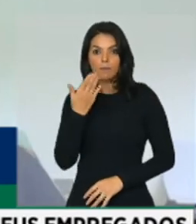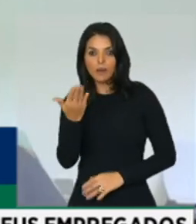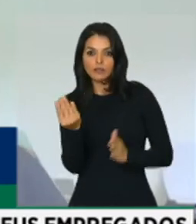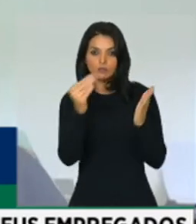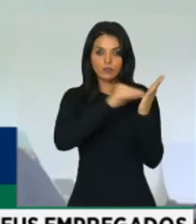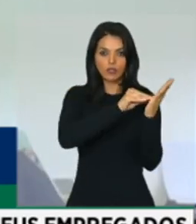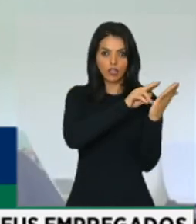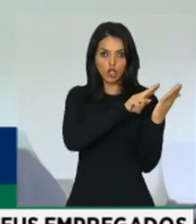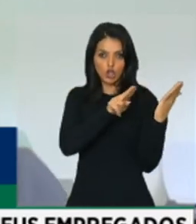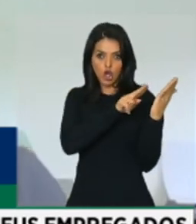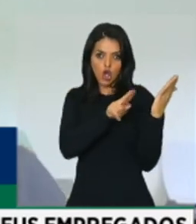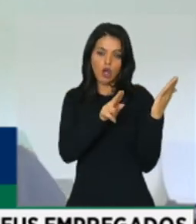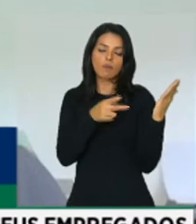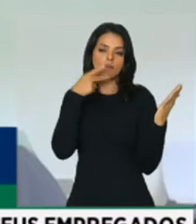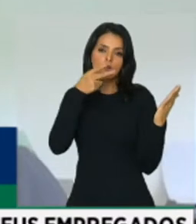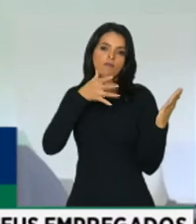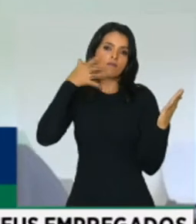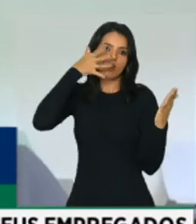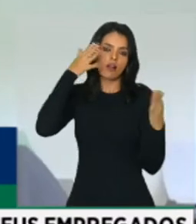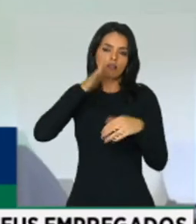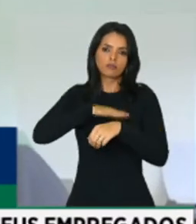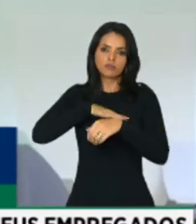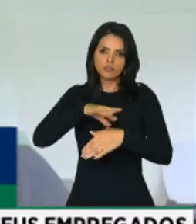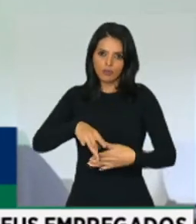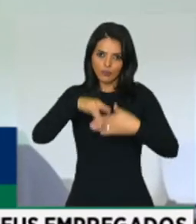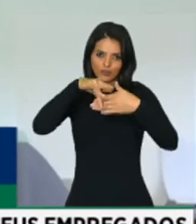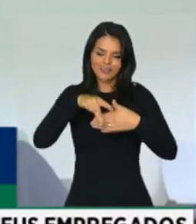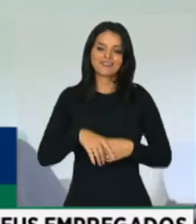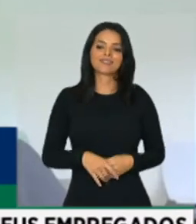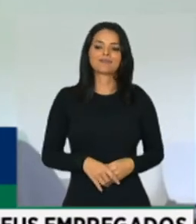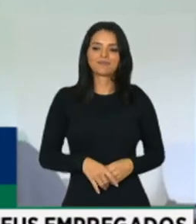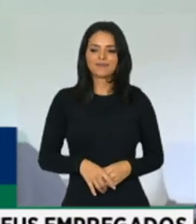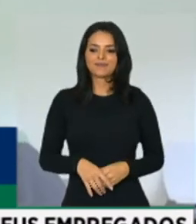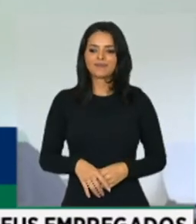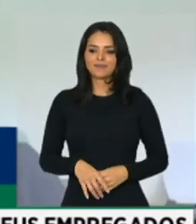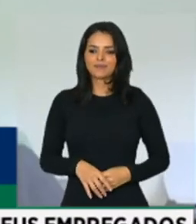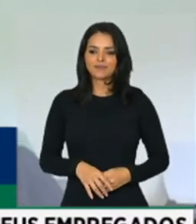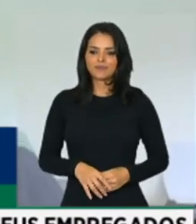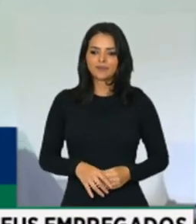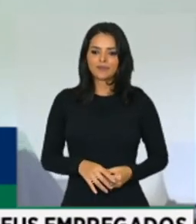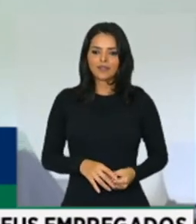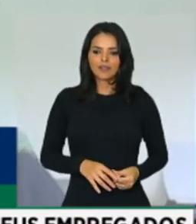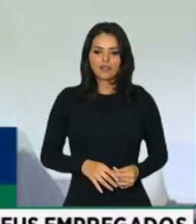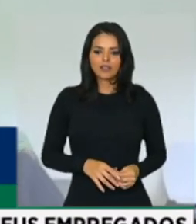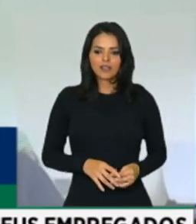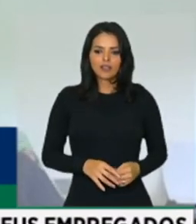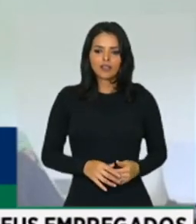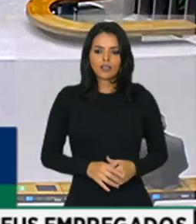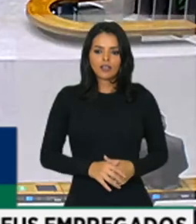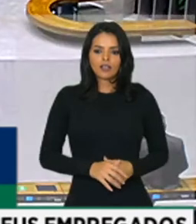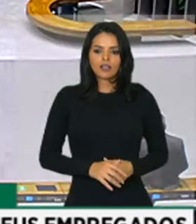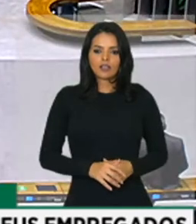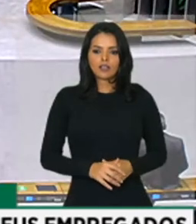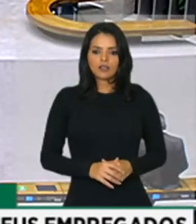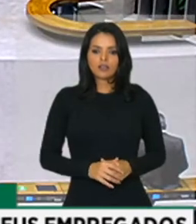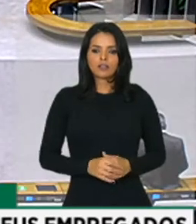MOMENTO APROPRIADO O SENHOR POSSA DAR O TEMPO DE LÍDER DA REDE, POR FAVOR. -- [PRESIDENTE]: